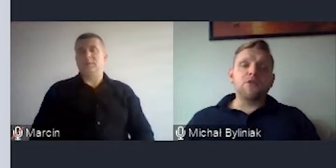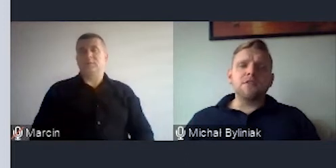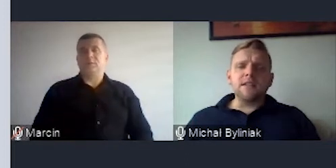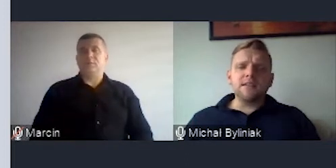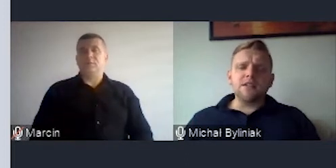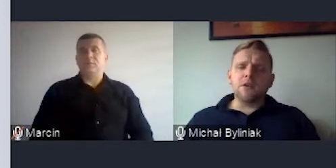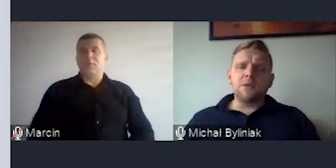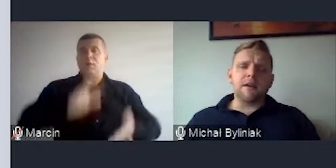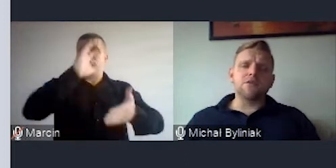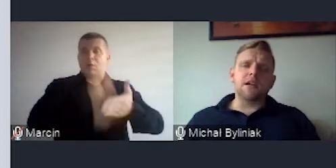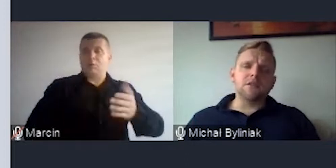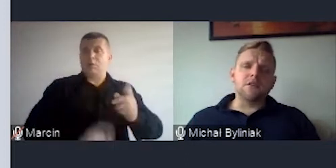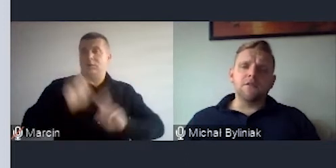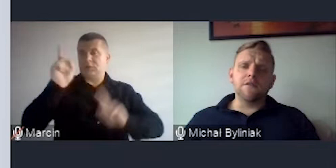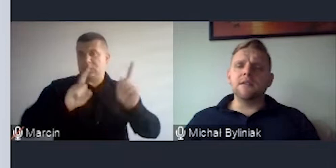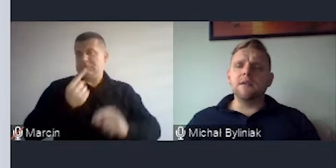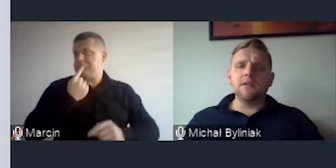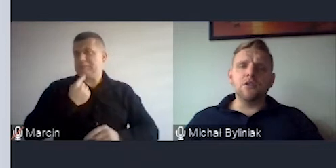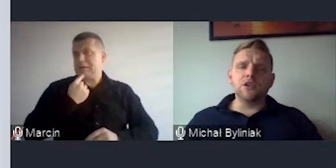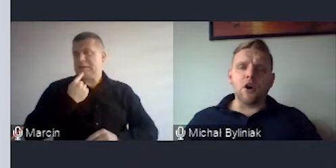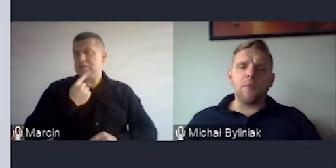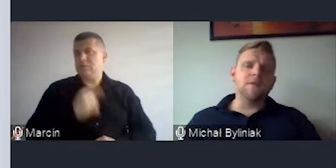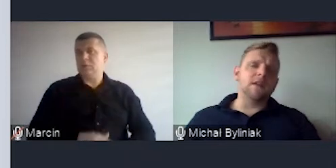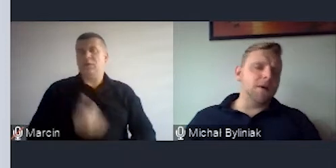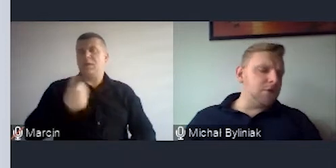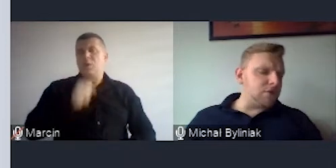Potrącenia zdarzają się bardzo rzadko, więc nie będę o nich opowiadał.